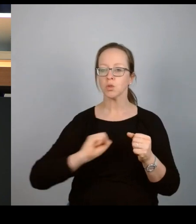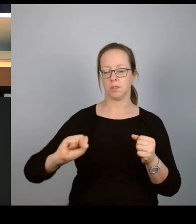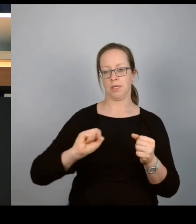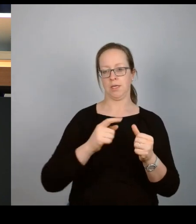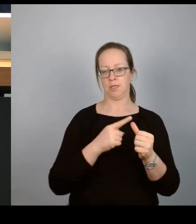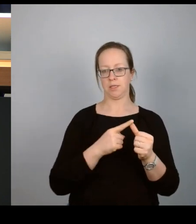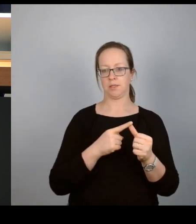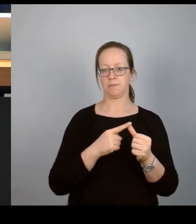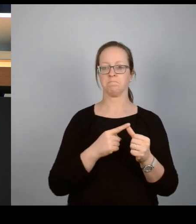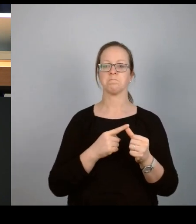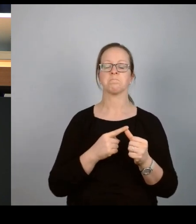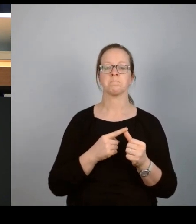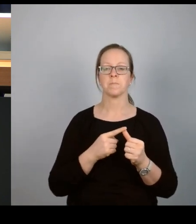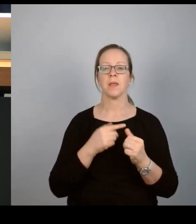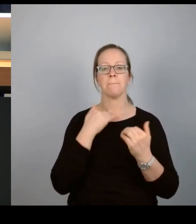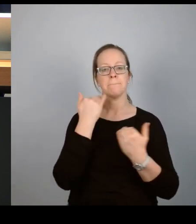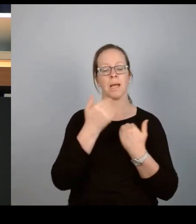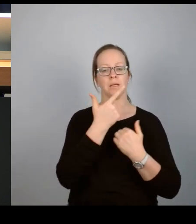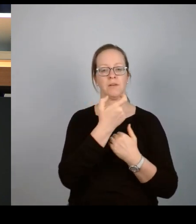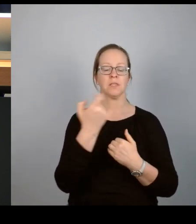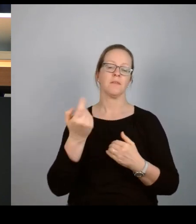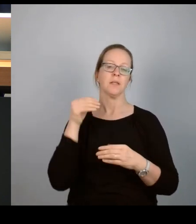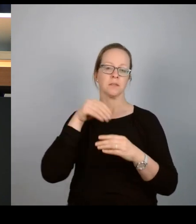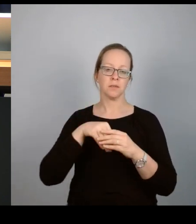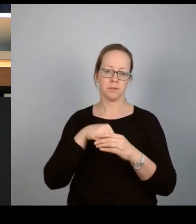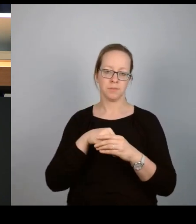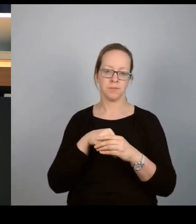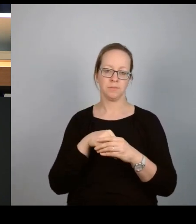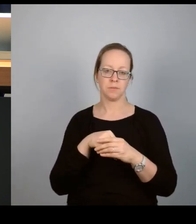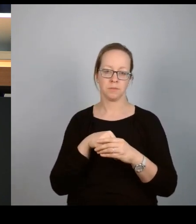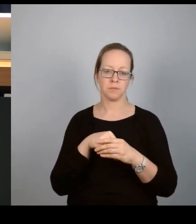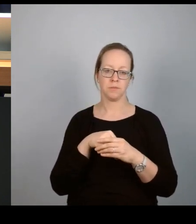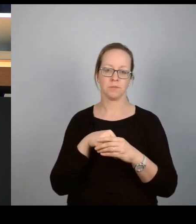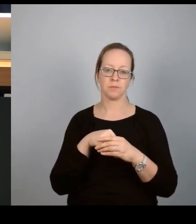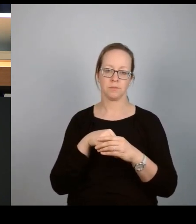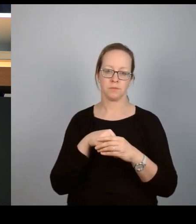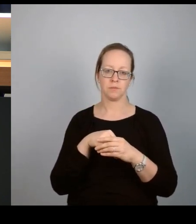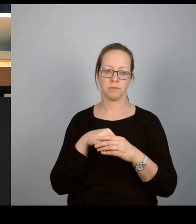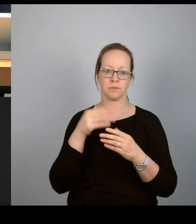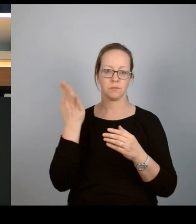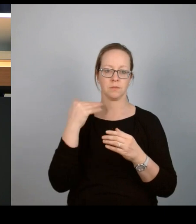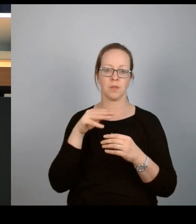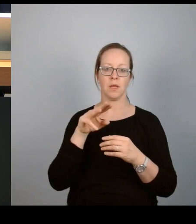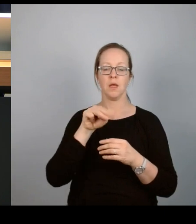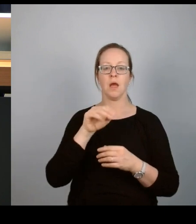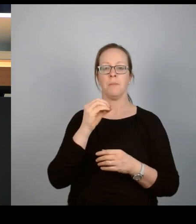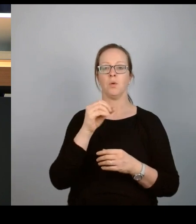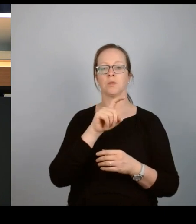verwundbar unsere Justiz in der IT ist, dass wir dort nicht so aufgestellt sind, dass wir hier von einer funktionierenden und